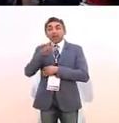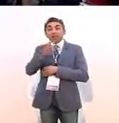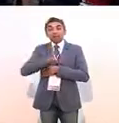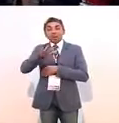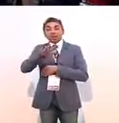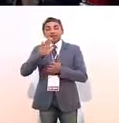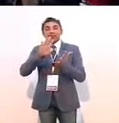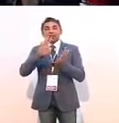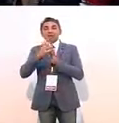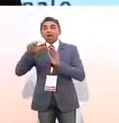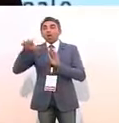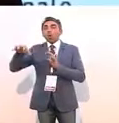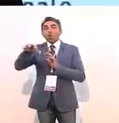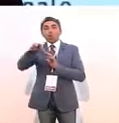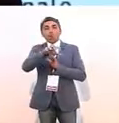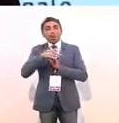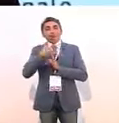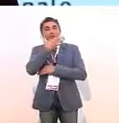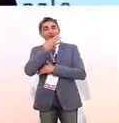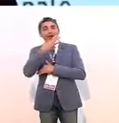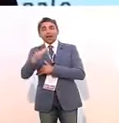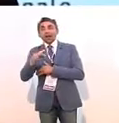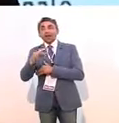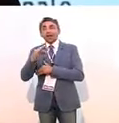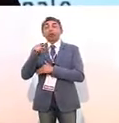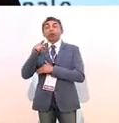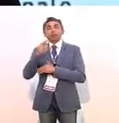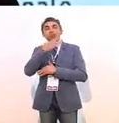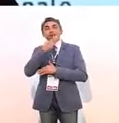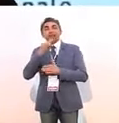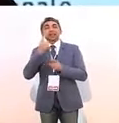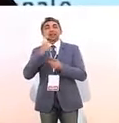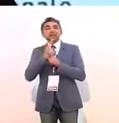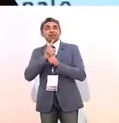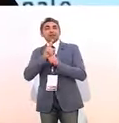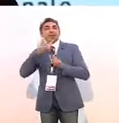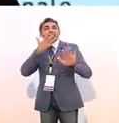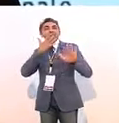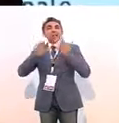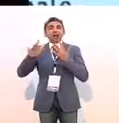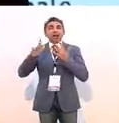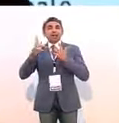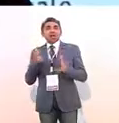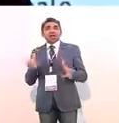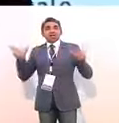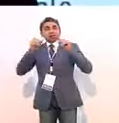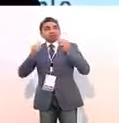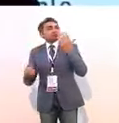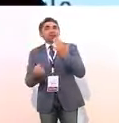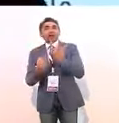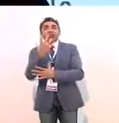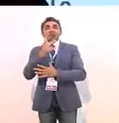che la bellezza sia l’elemento che salva e che rilancia il nostro territorio. Che l’identità